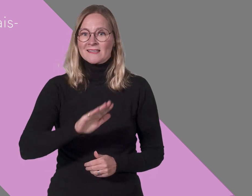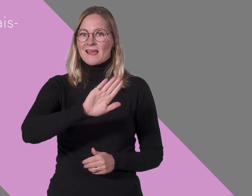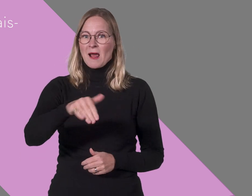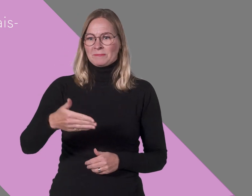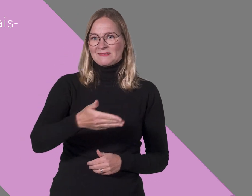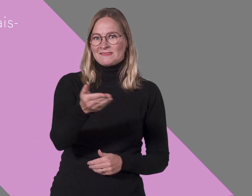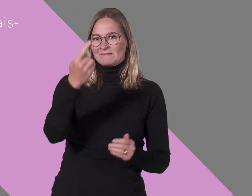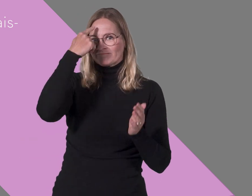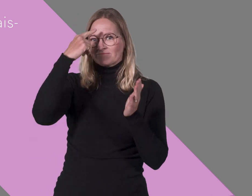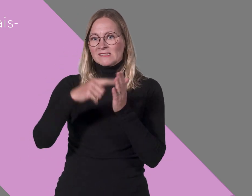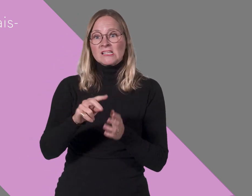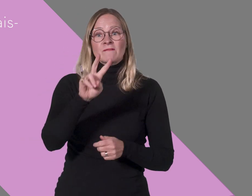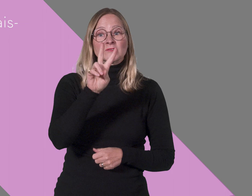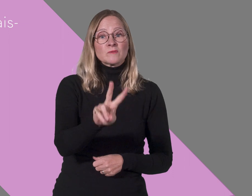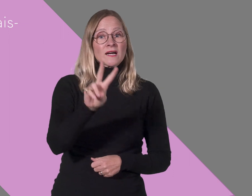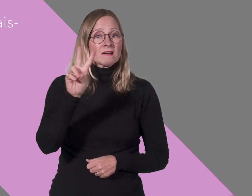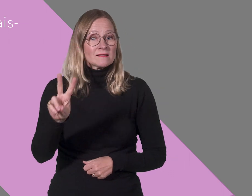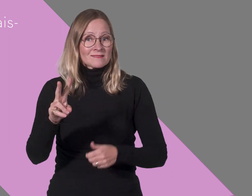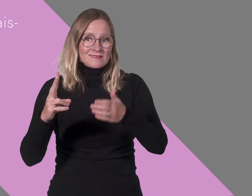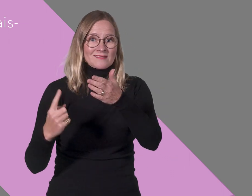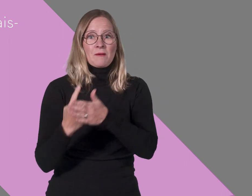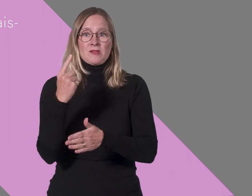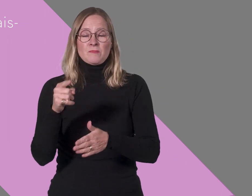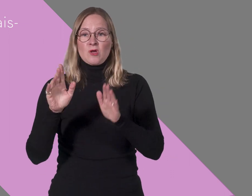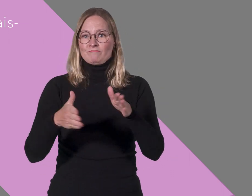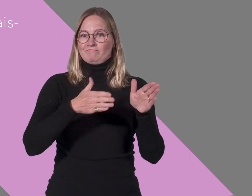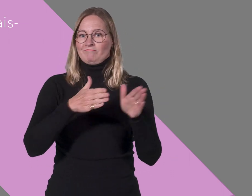Lapsille suunnattu visual vernacular -tapahtuma järjestettiin -